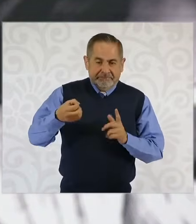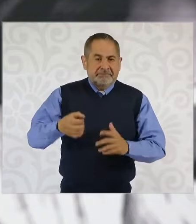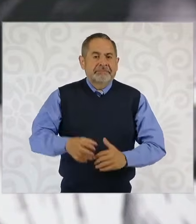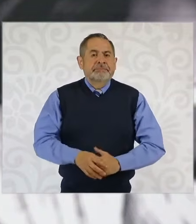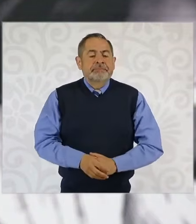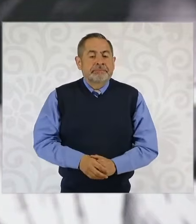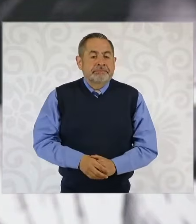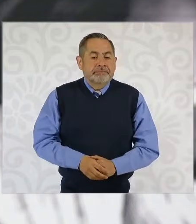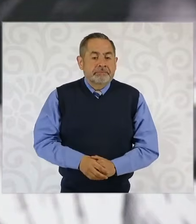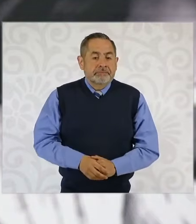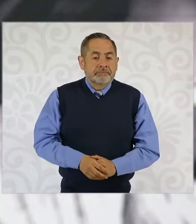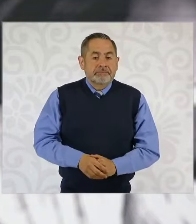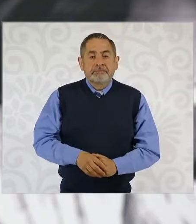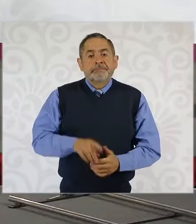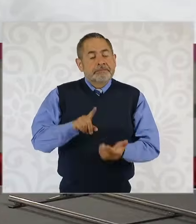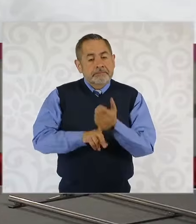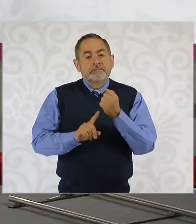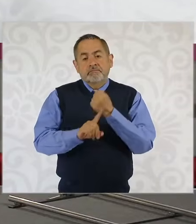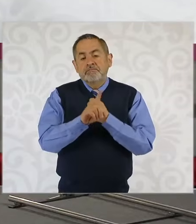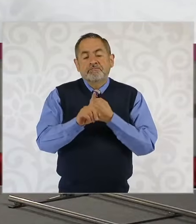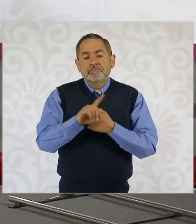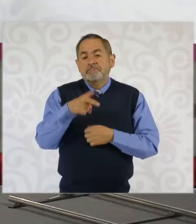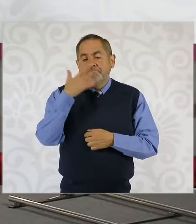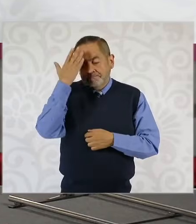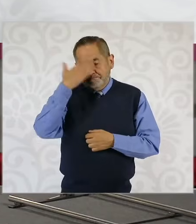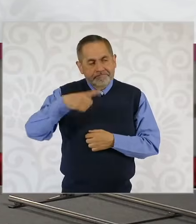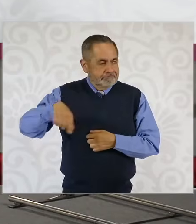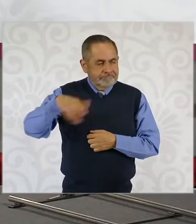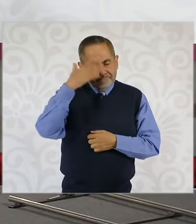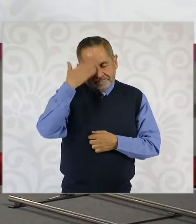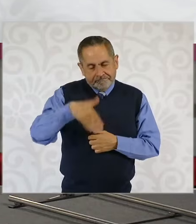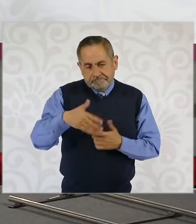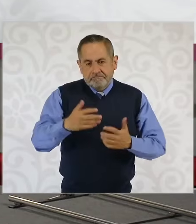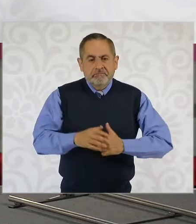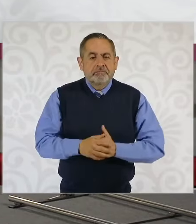Y tenemos un problema de seguridad que todo el mundo conoce en los últimos 4